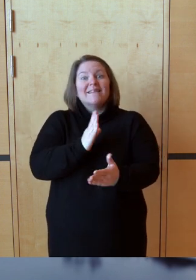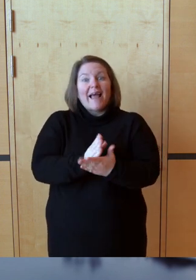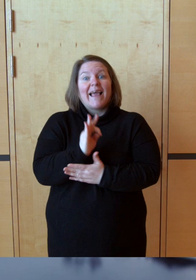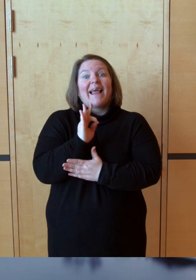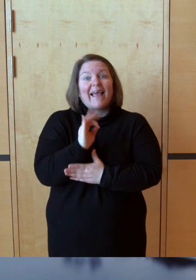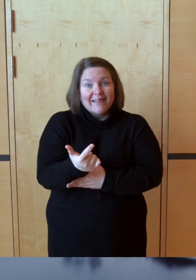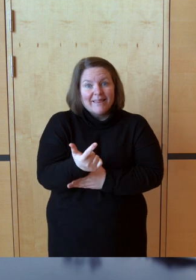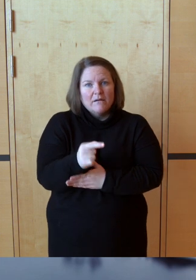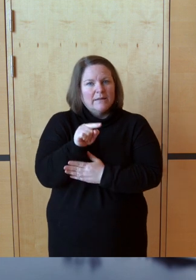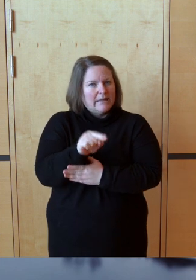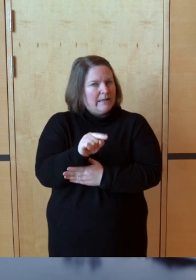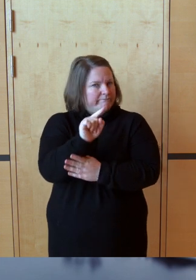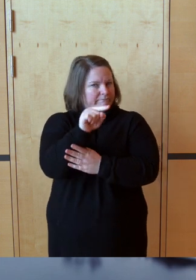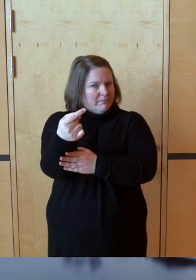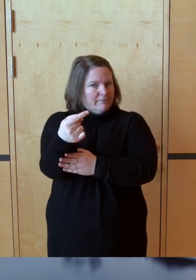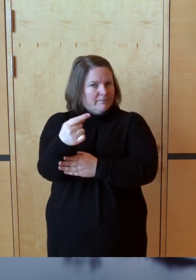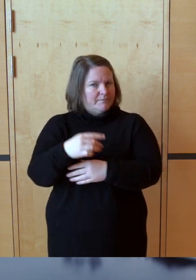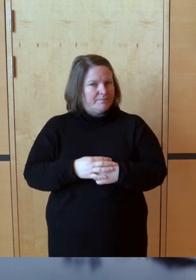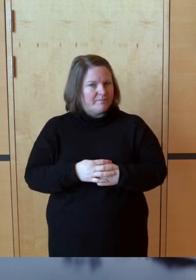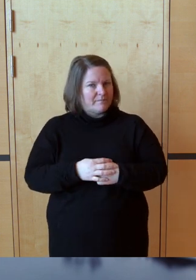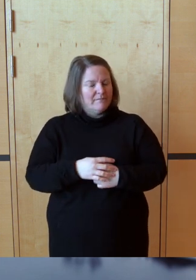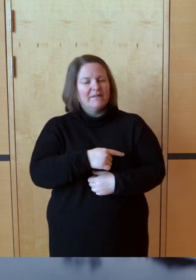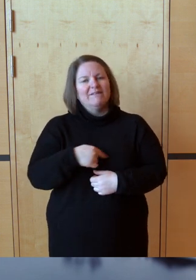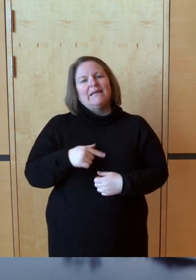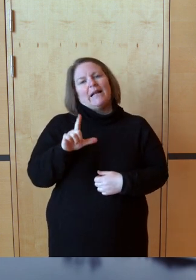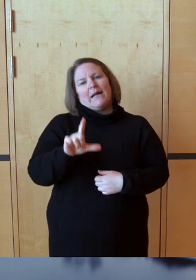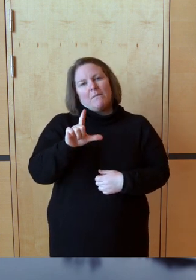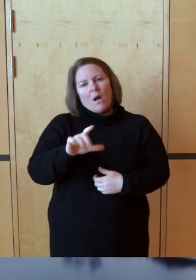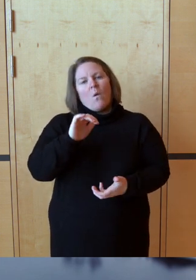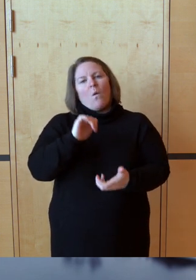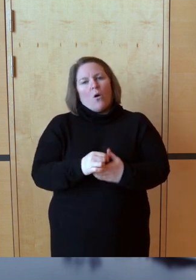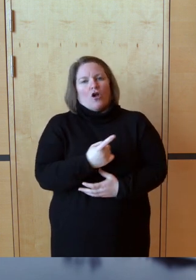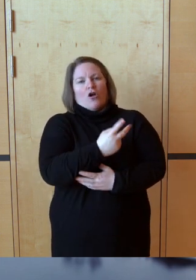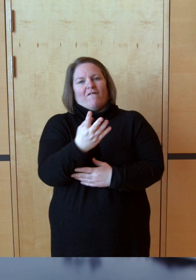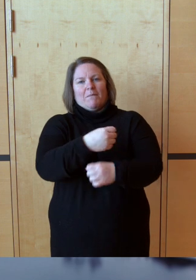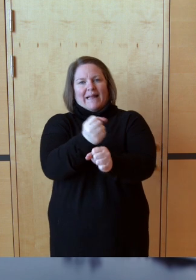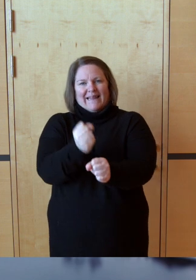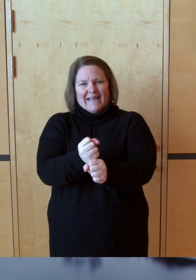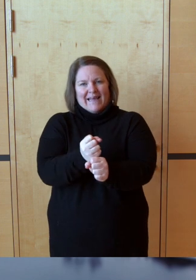Och fram till dig så står vi i liberalerna tillsammans med övriga partier i Alliansen